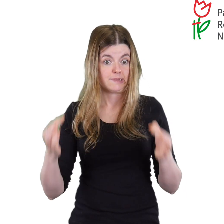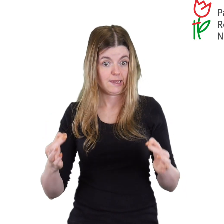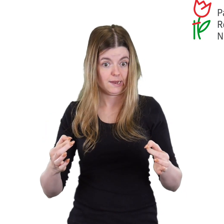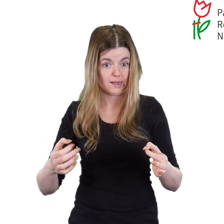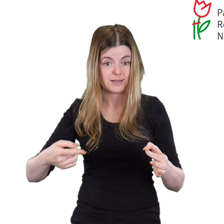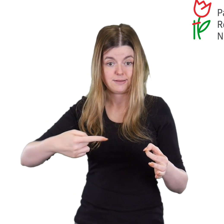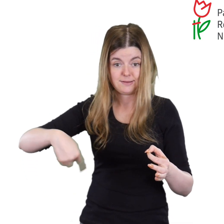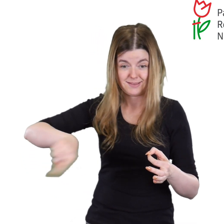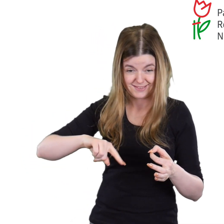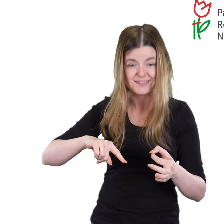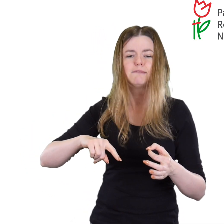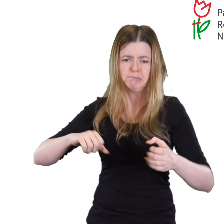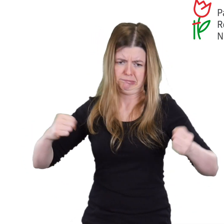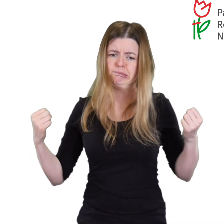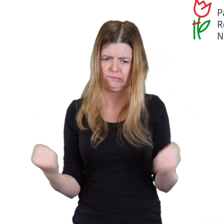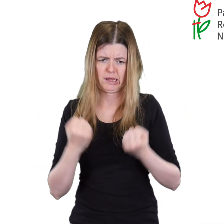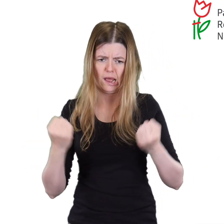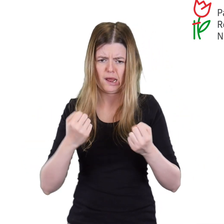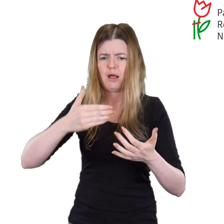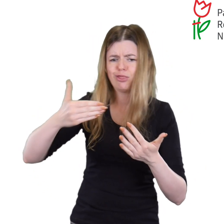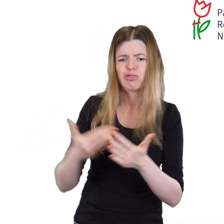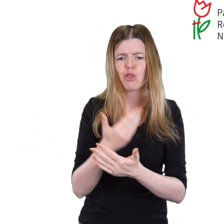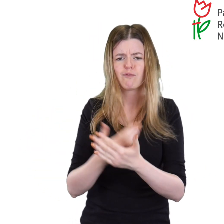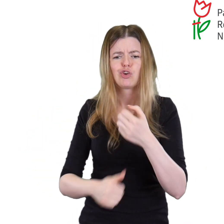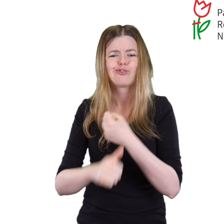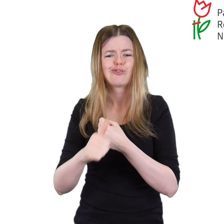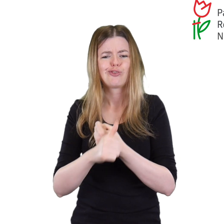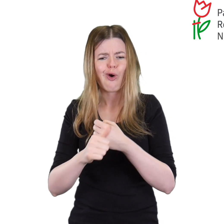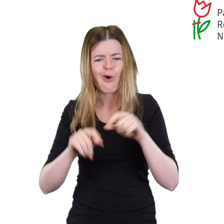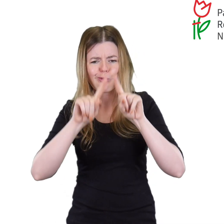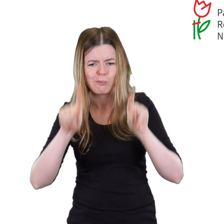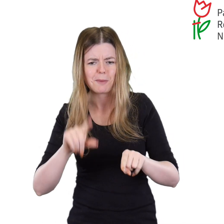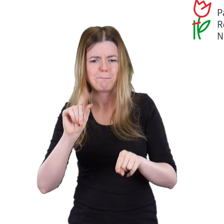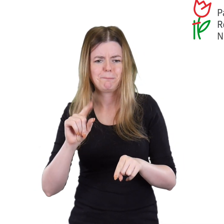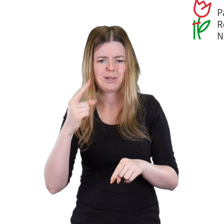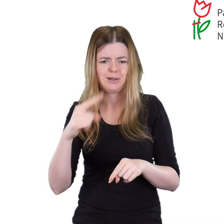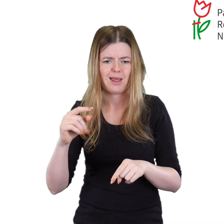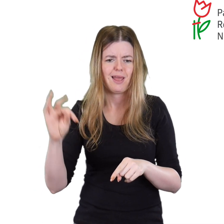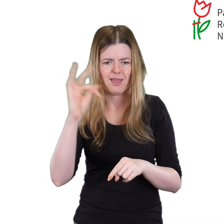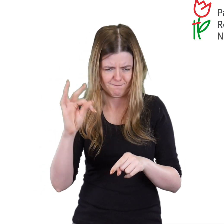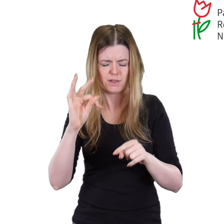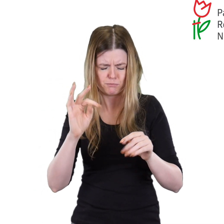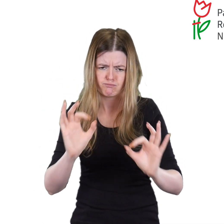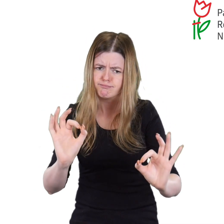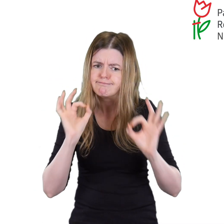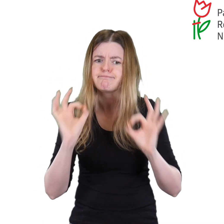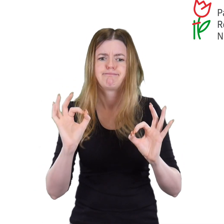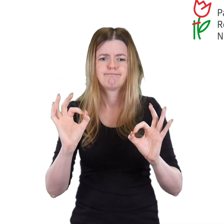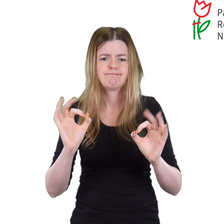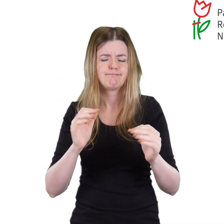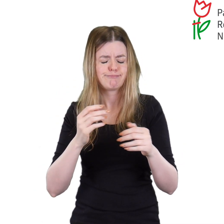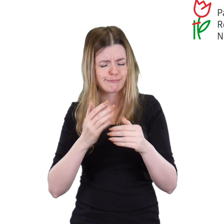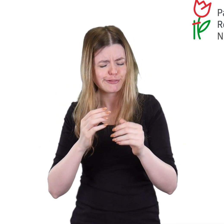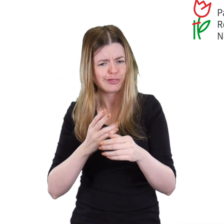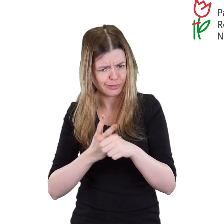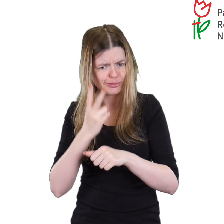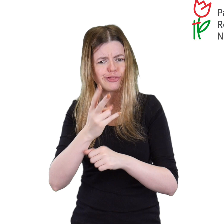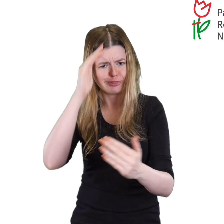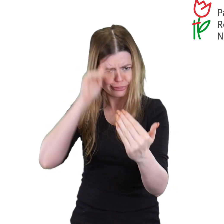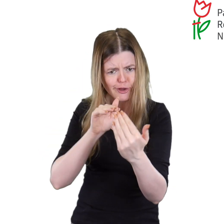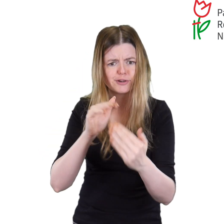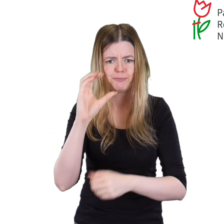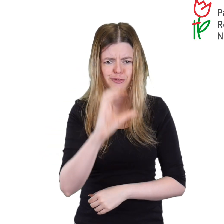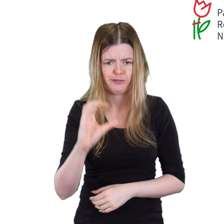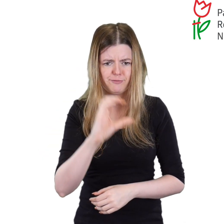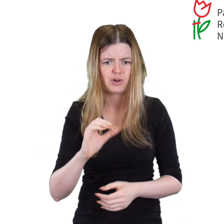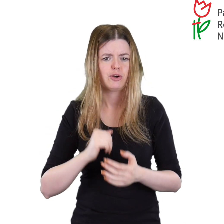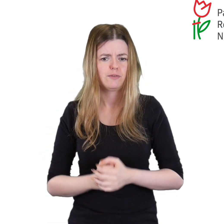Staramy się, aby nowe dokumenty PDF publikowane na naszej stronie internetowej były dostępne cyfrowo.